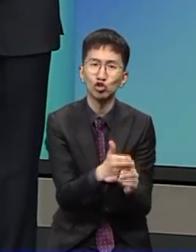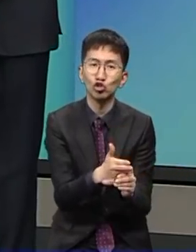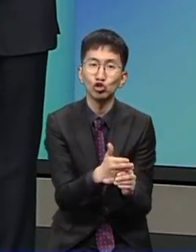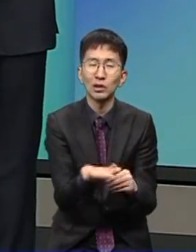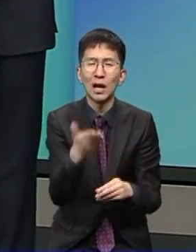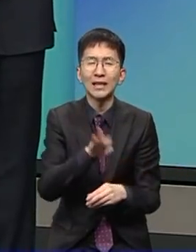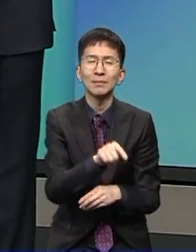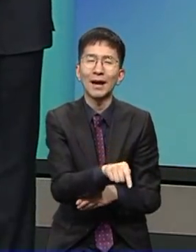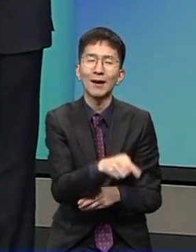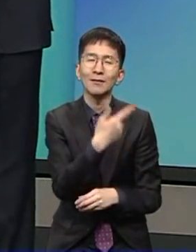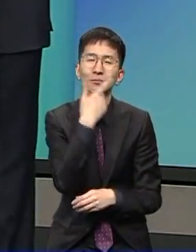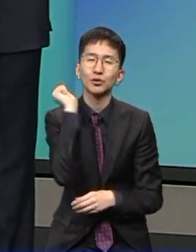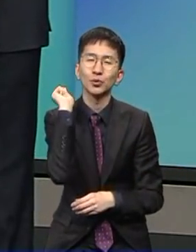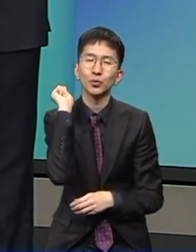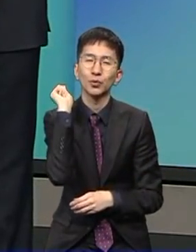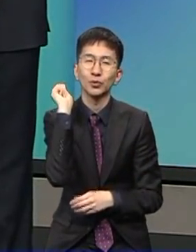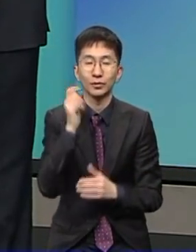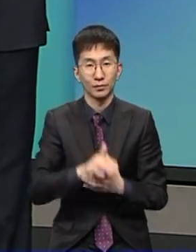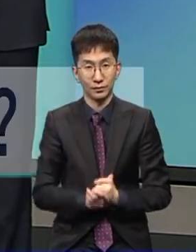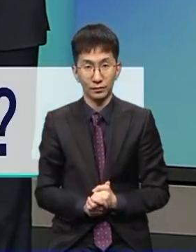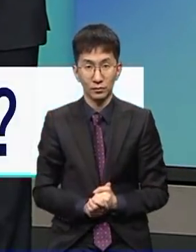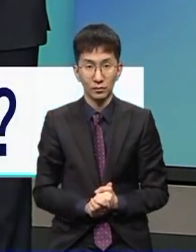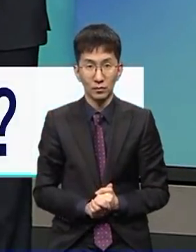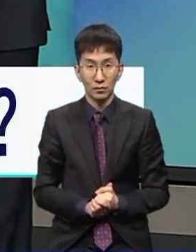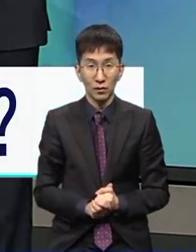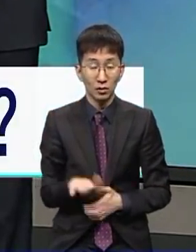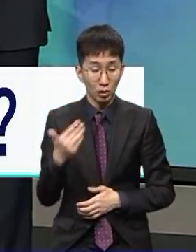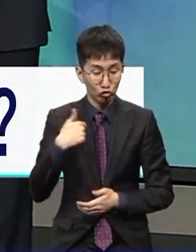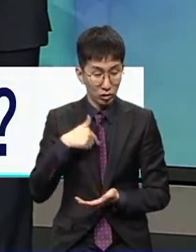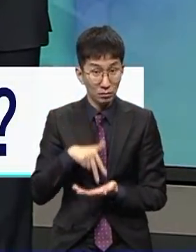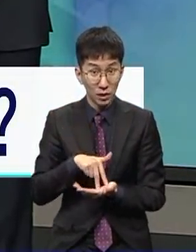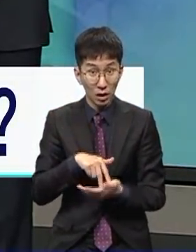잡기에는 역부족입니다. 그런데 저희 취재진이 한 농장에 가